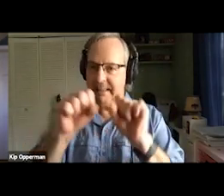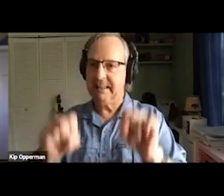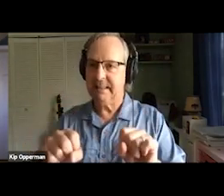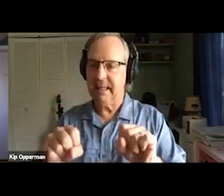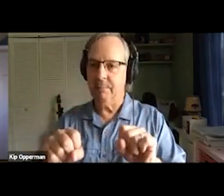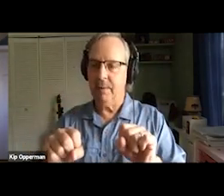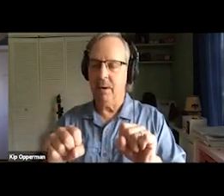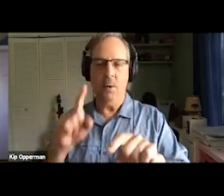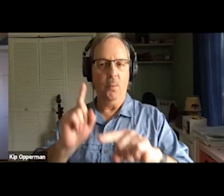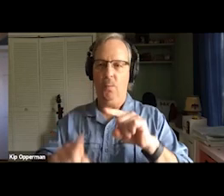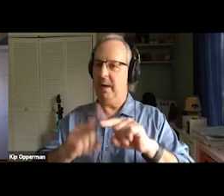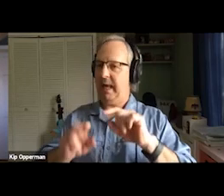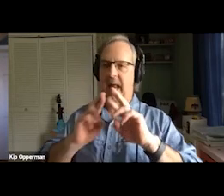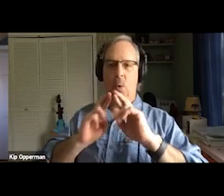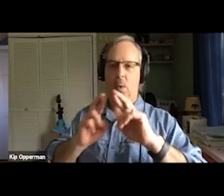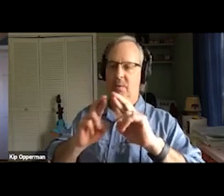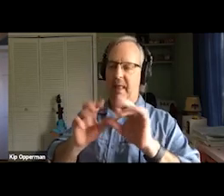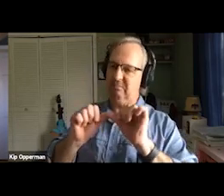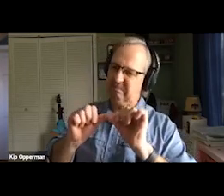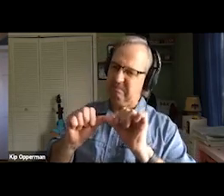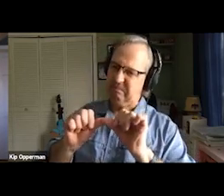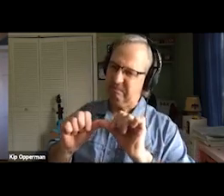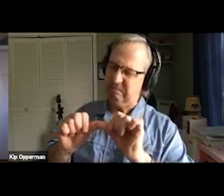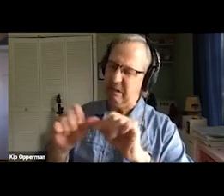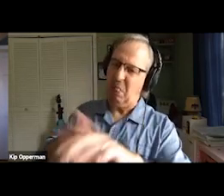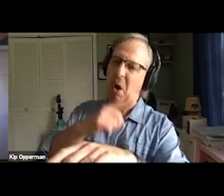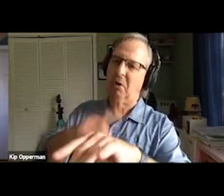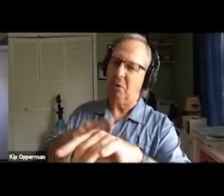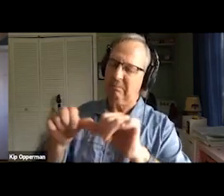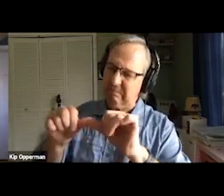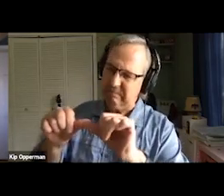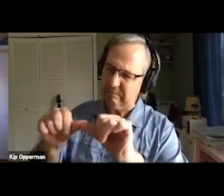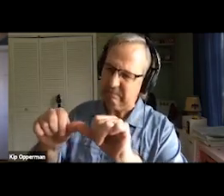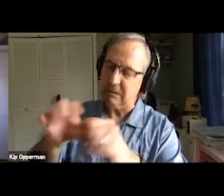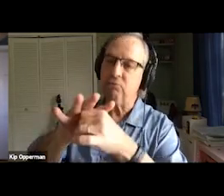a ese estrés crónico a largo plazo. Entonces, esta respuesta daña